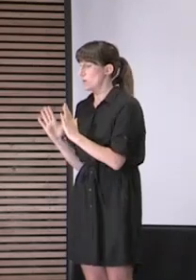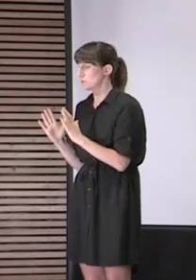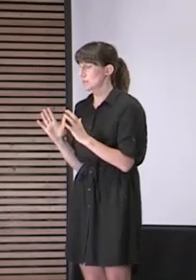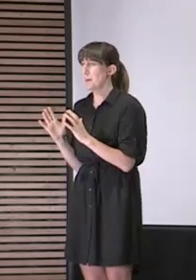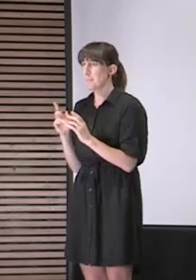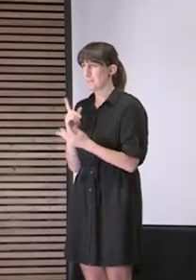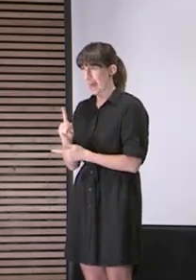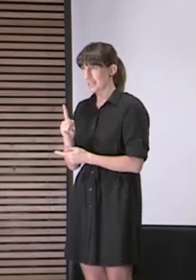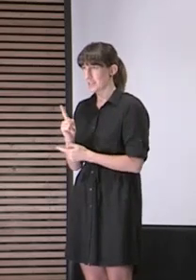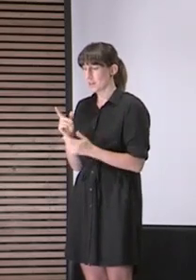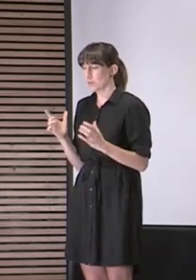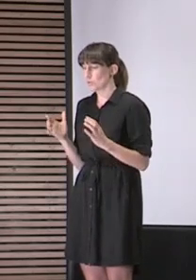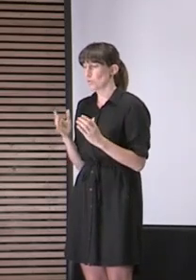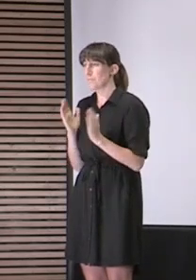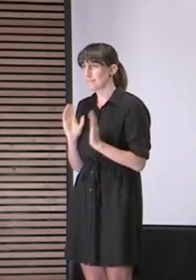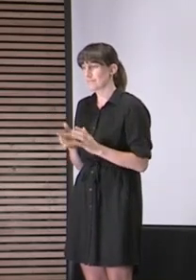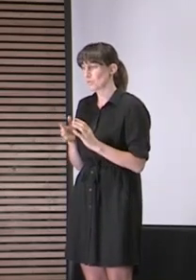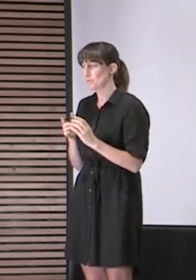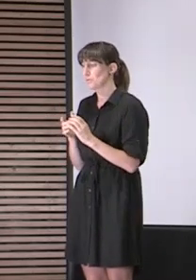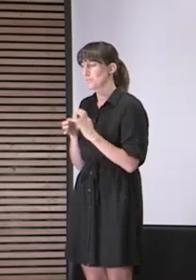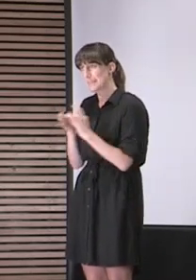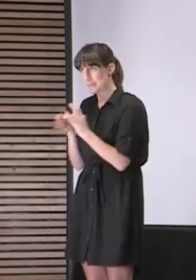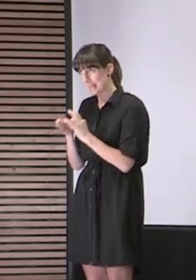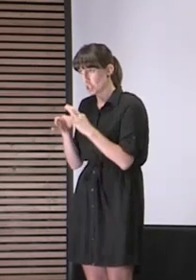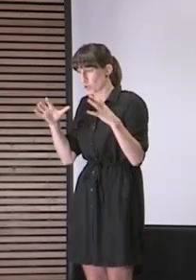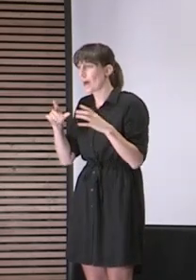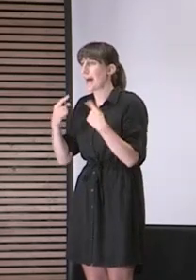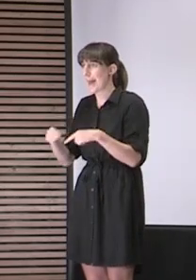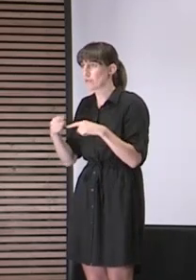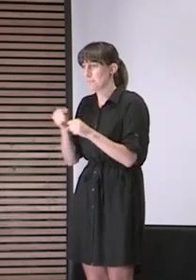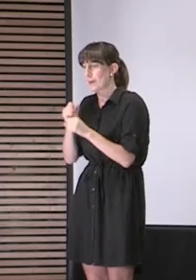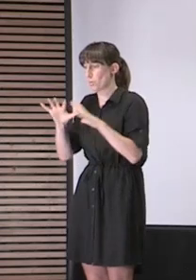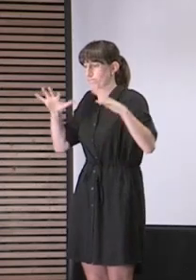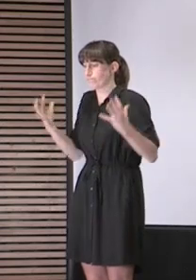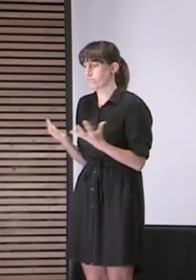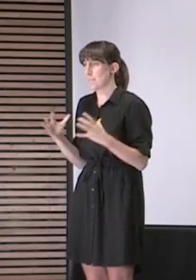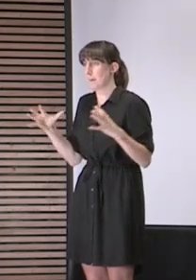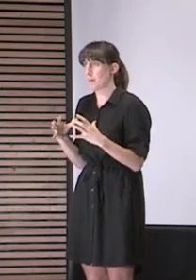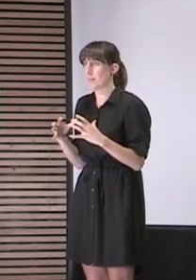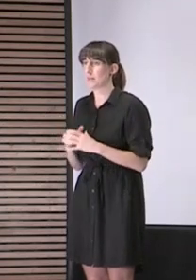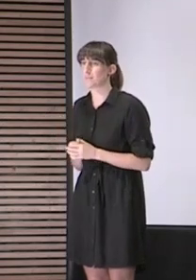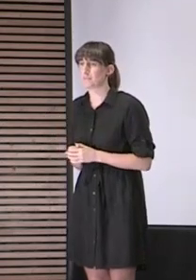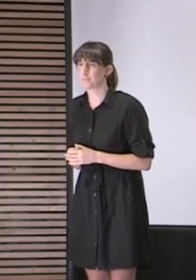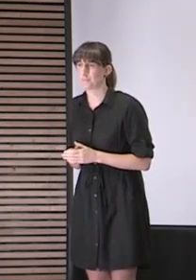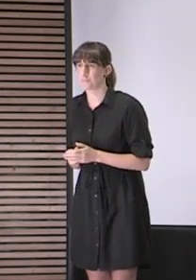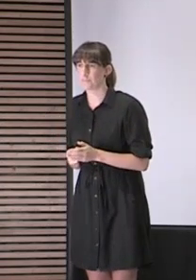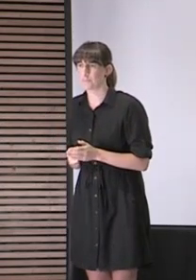que vi, había concesiones para las burbujas compartidas, pero estoy feliz de volver y mirar. Tengo entendido que eso es